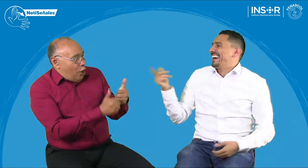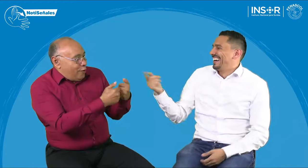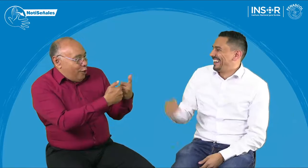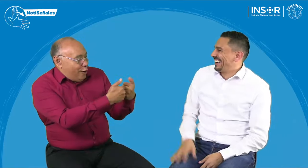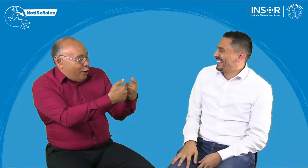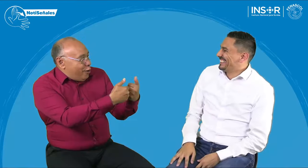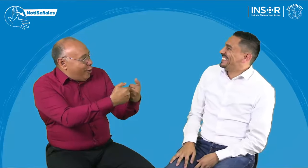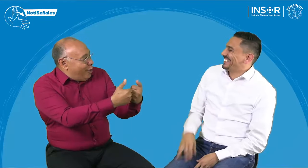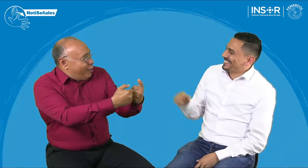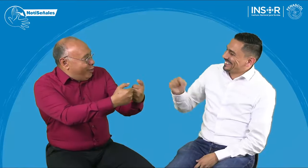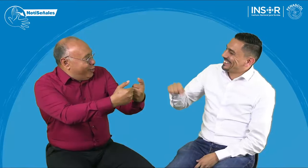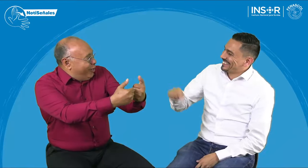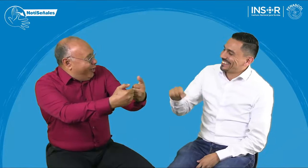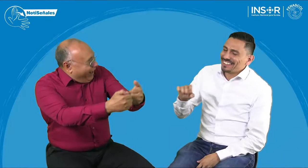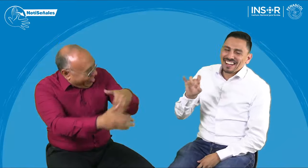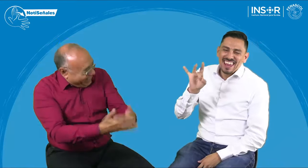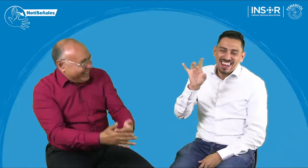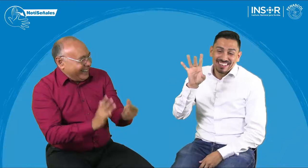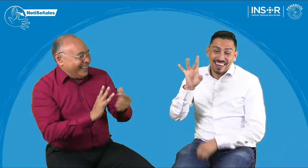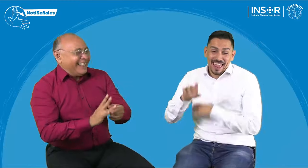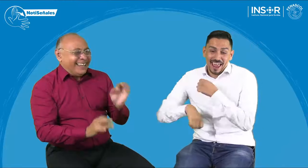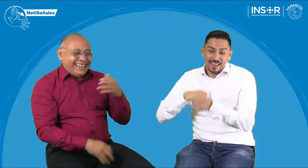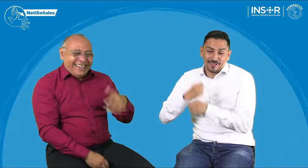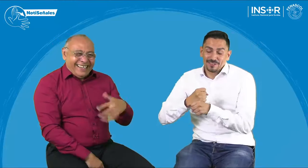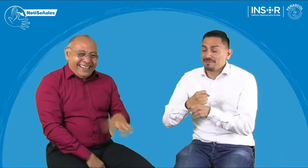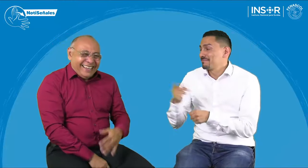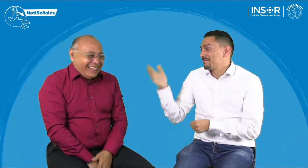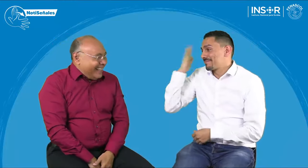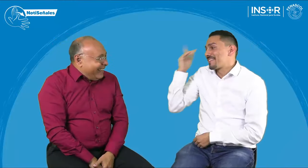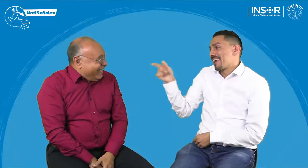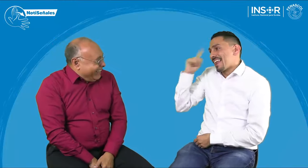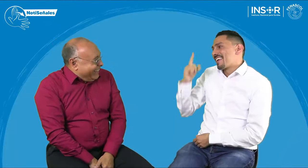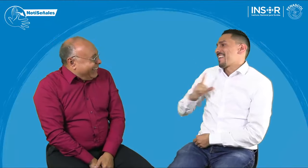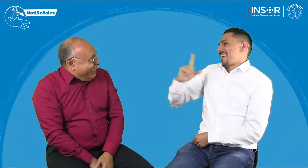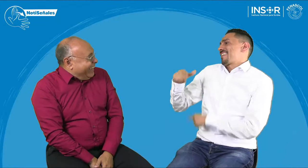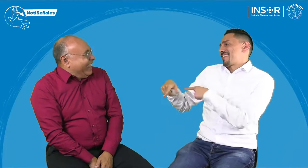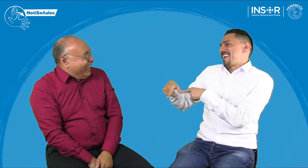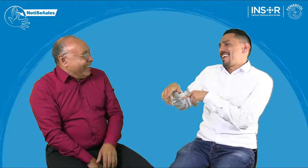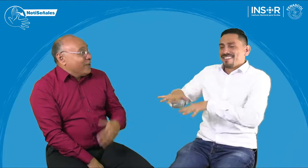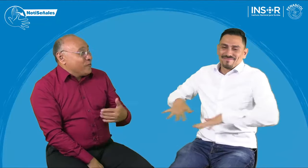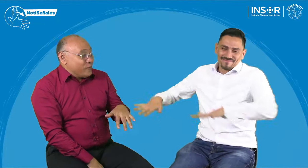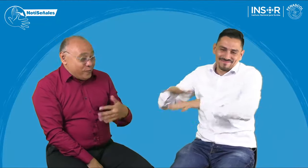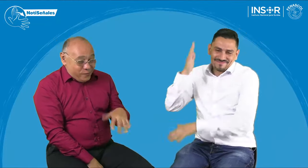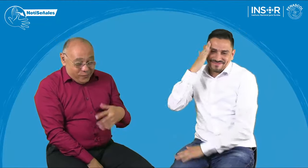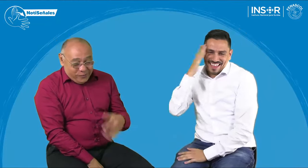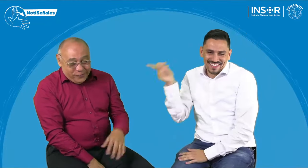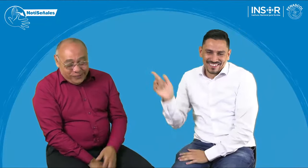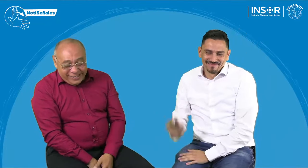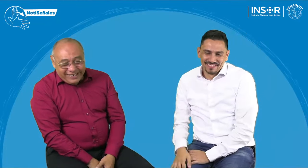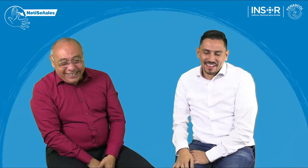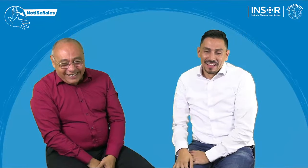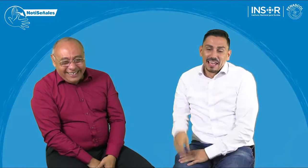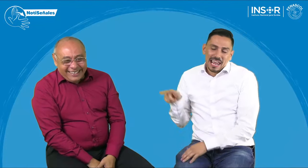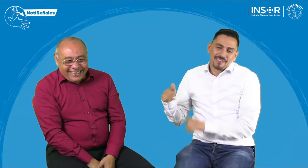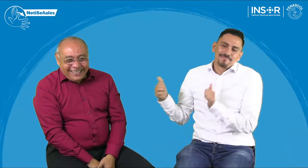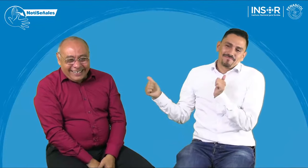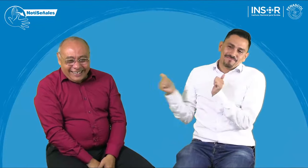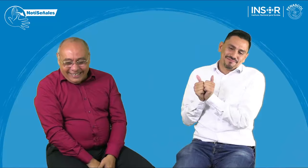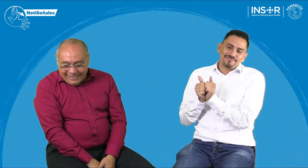dado y ha sido fundamental. Sin ella la verdad no sabría qué hacer. Sí. Sí, quince años ya